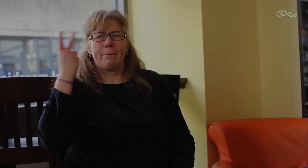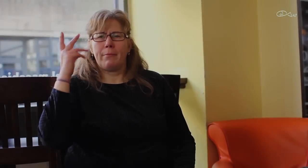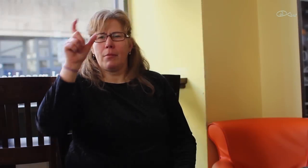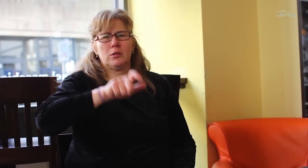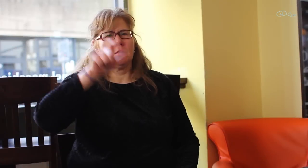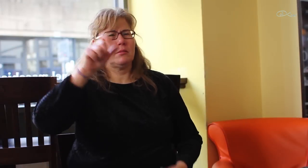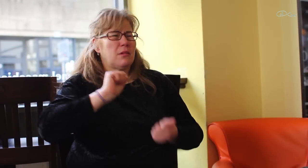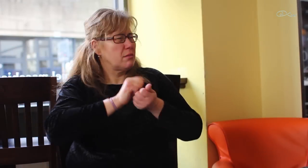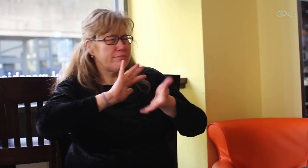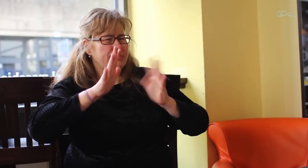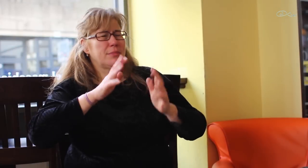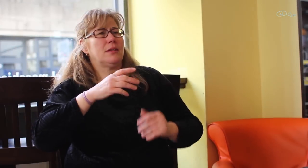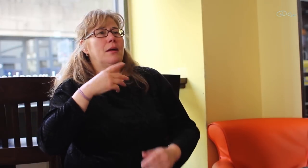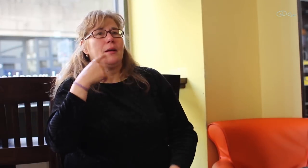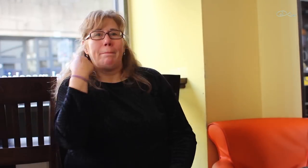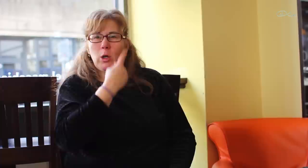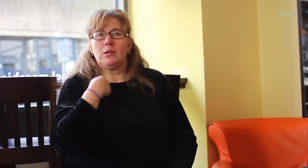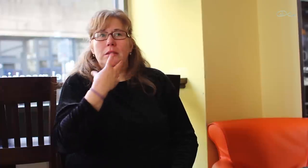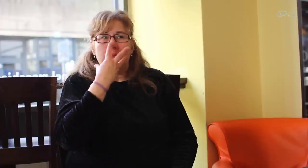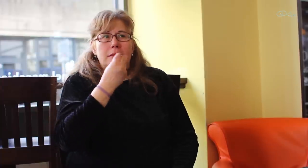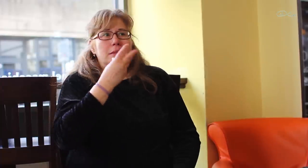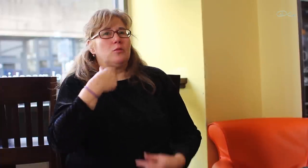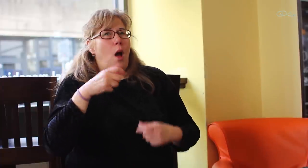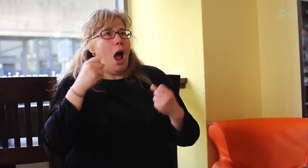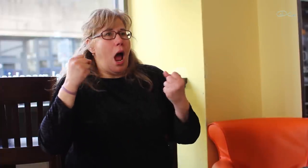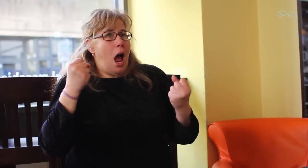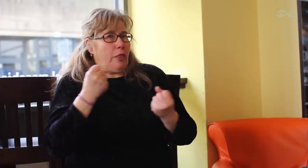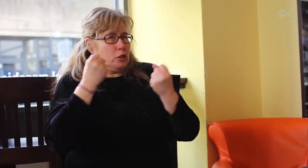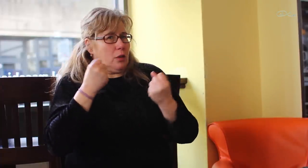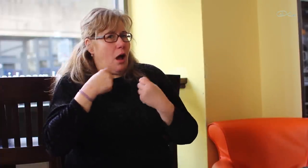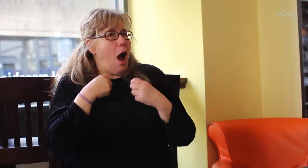Wenn andere nicht gebärden können, muss ich vom Mund ablesen. Das ist sehr anstrengend. Ich bin dann immer sehr angespannt.